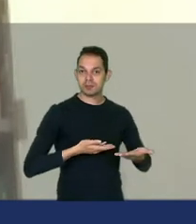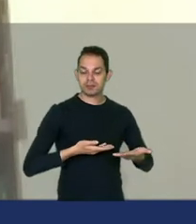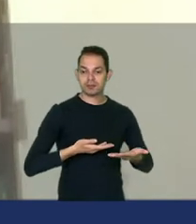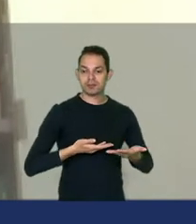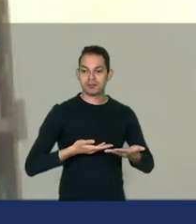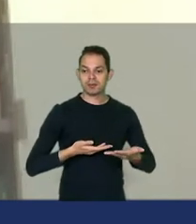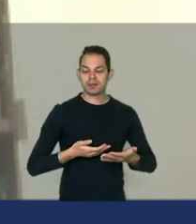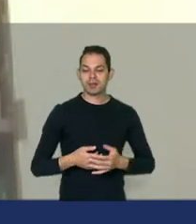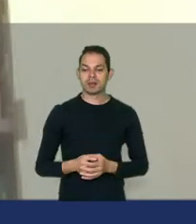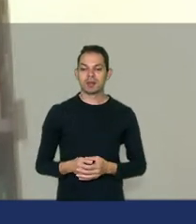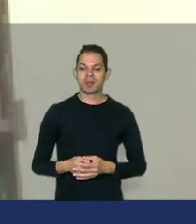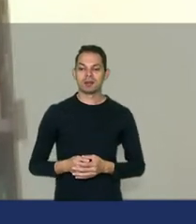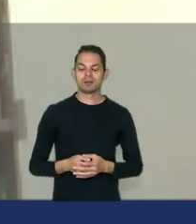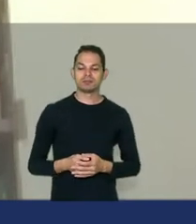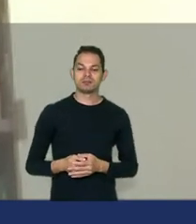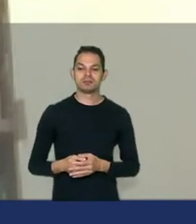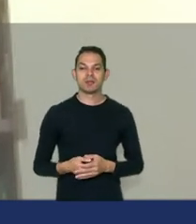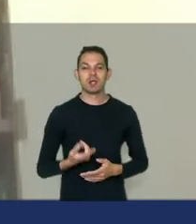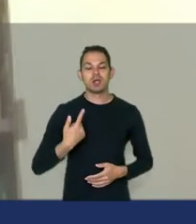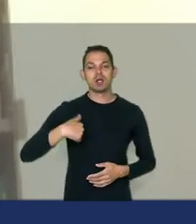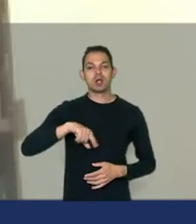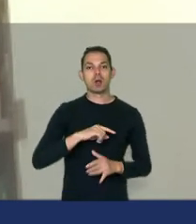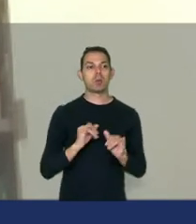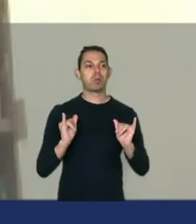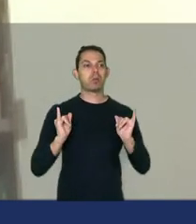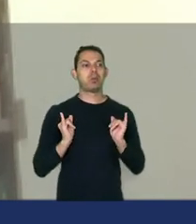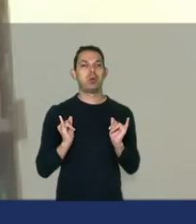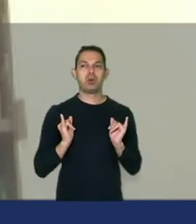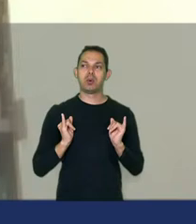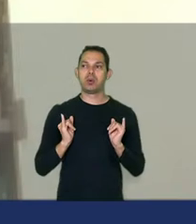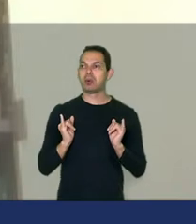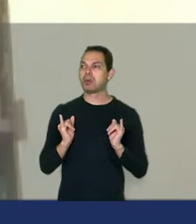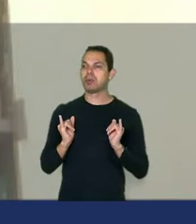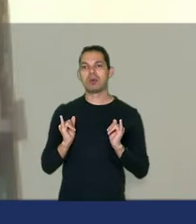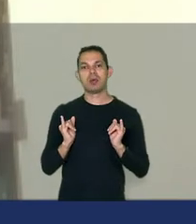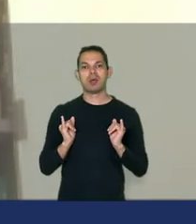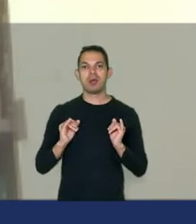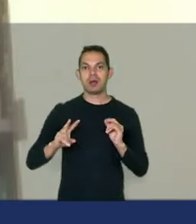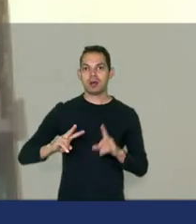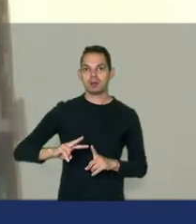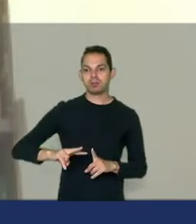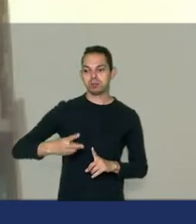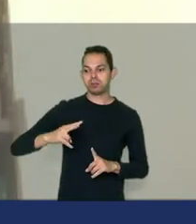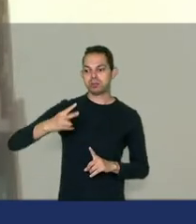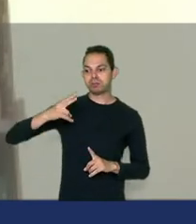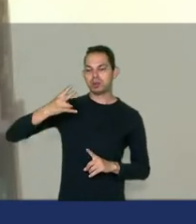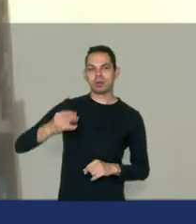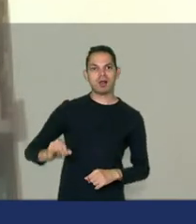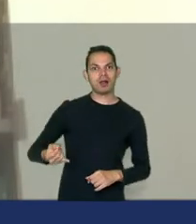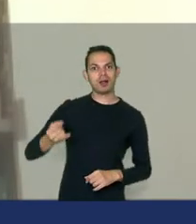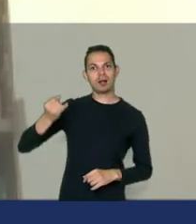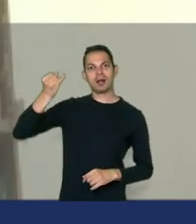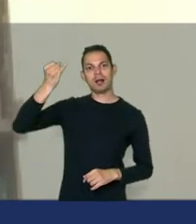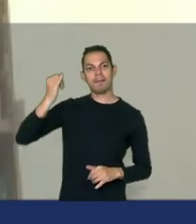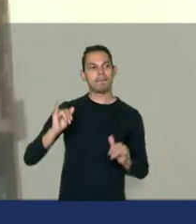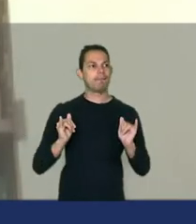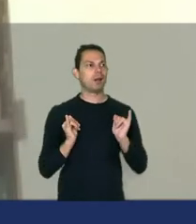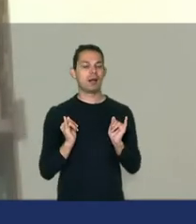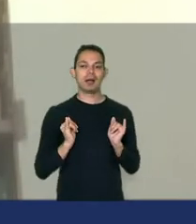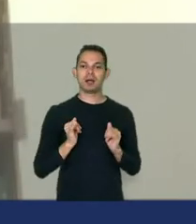MAIS FICAR DE BRAÇOS CRUZADOS, VENDO A INFLAÇÃO A CADA DIA AUMENTAR E PENALIZAR O POVO BRASILEIRO, A ECONOMIA,